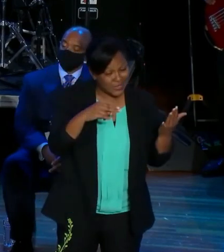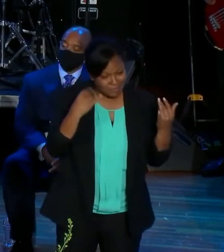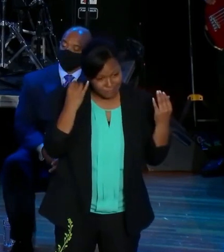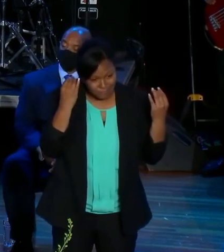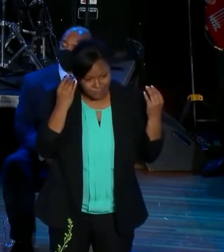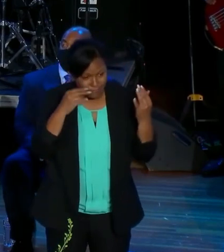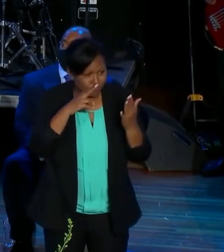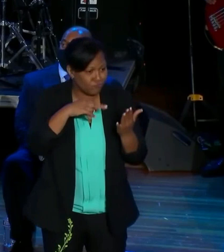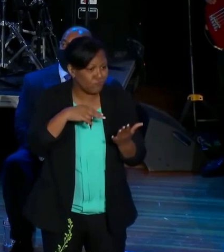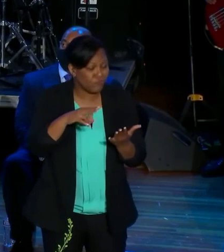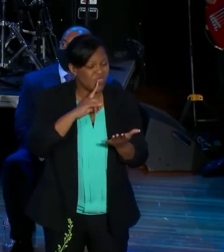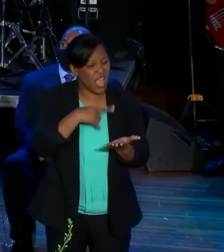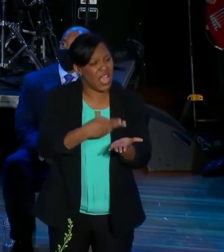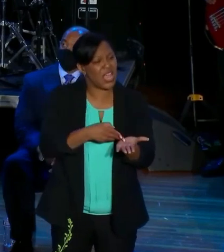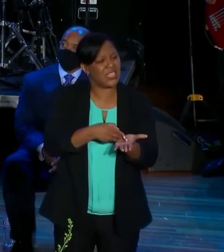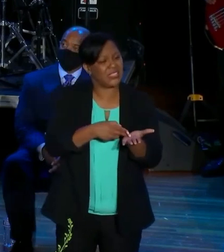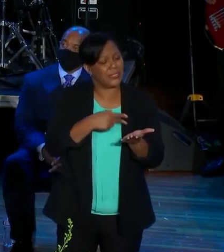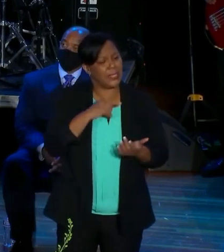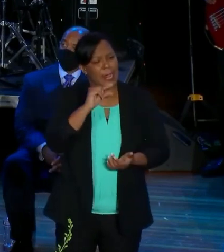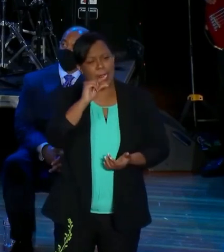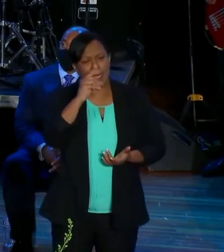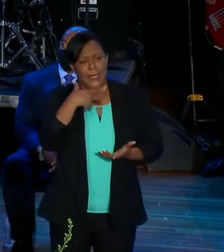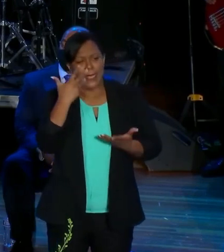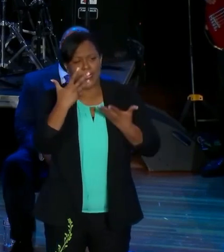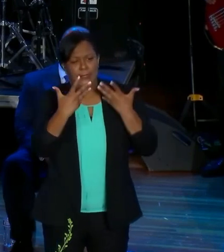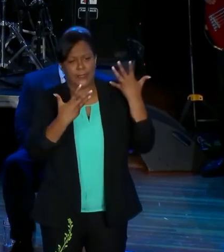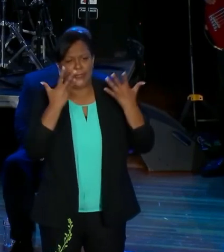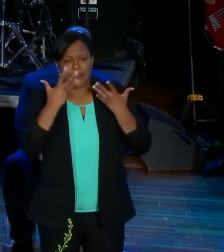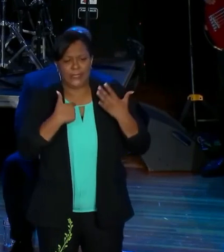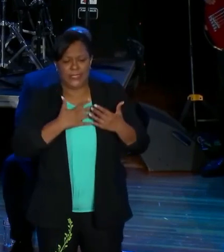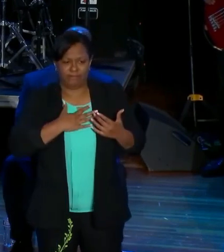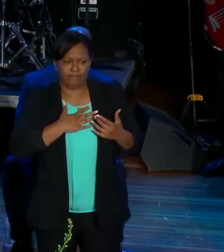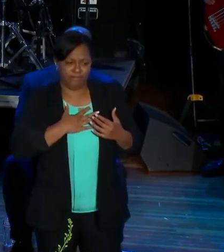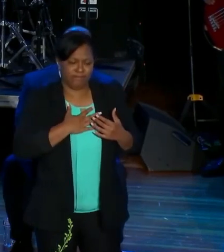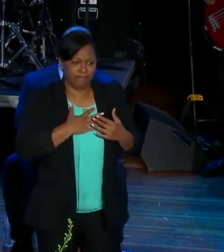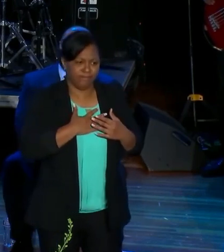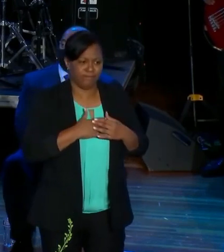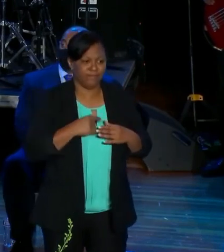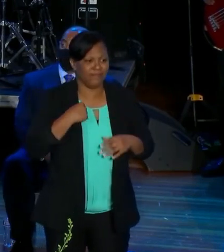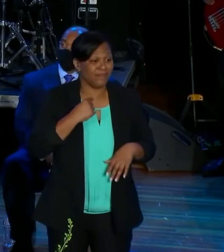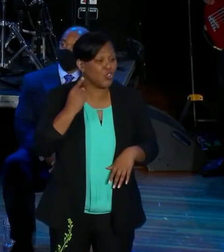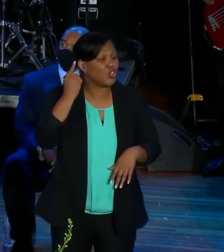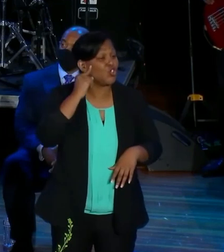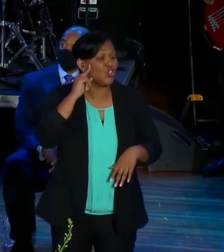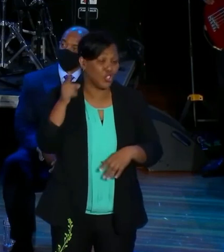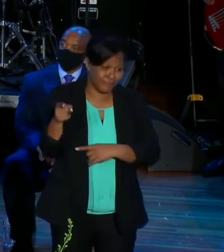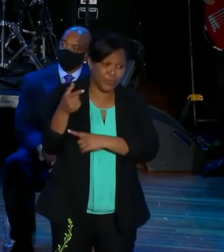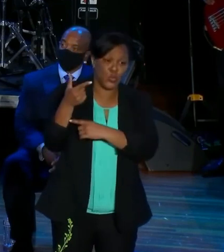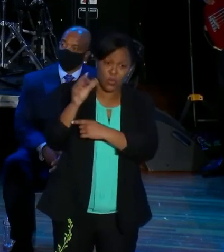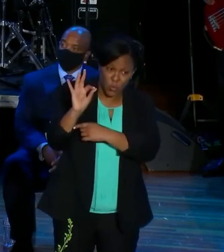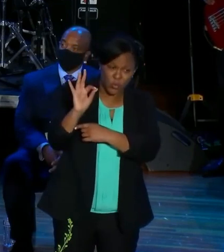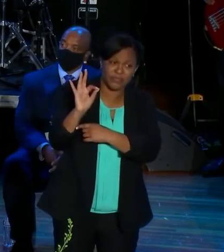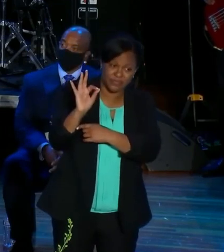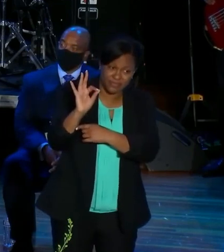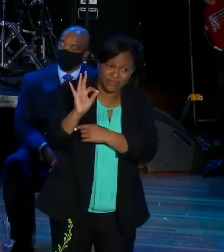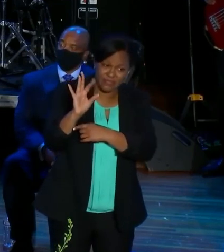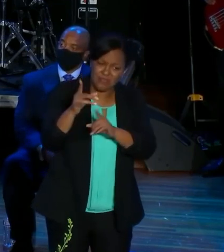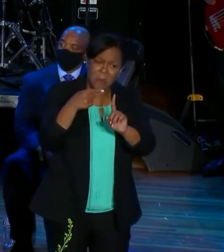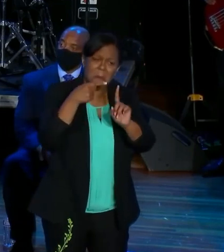När jag hörde hur George vid en viss tidpunkt under sitt lidande , genom den brutala attacken